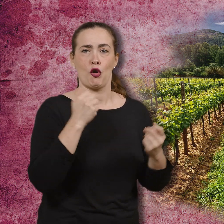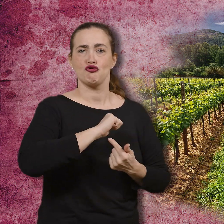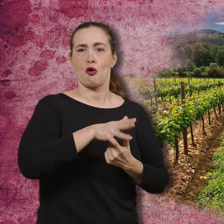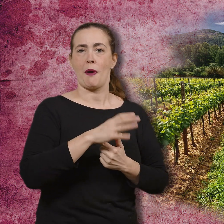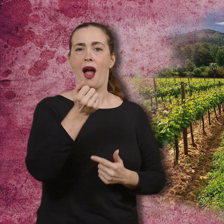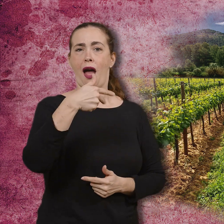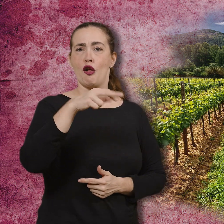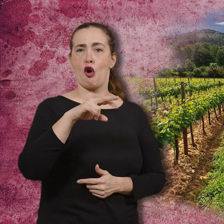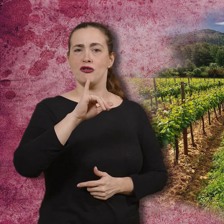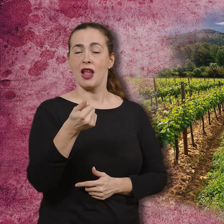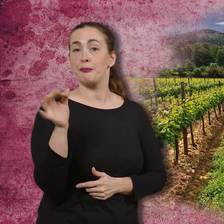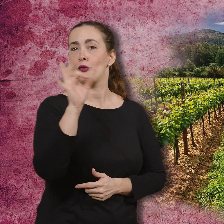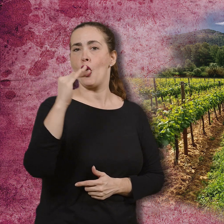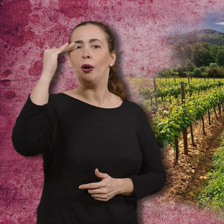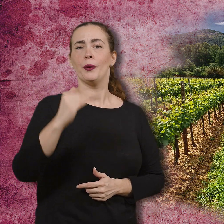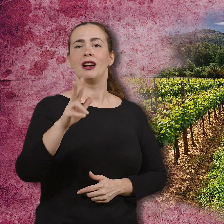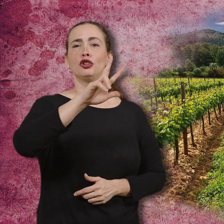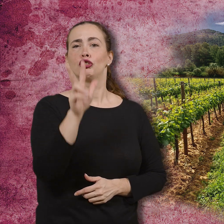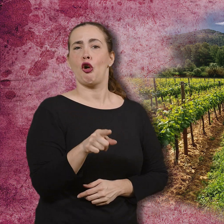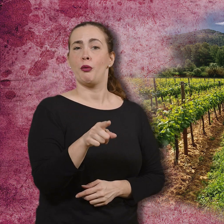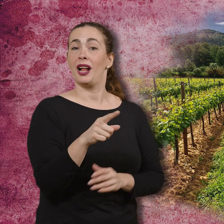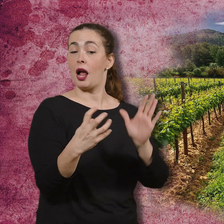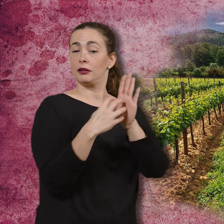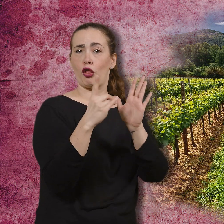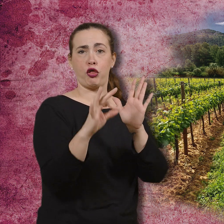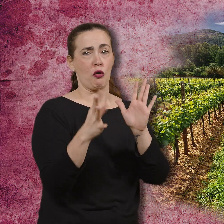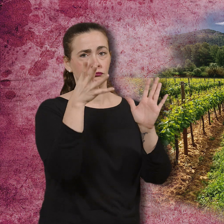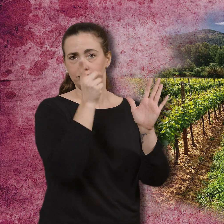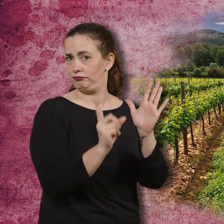com ara una part important de la comarca de l'Anoia o del Baix Llobregat,